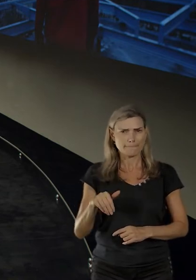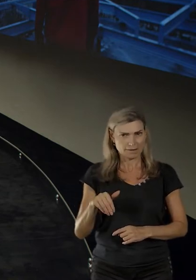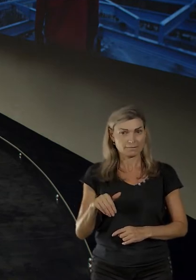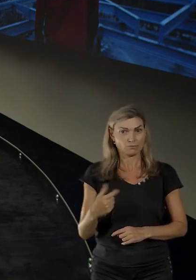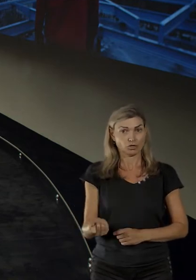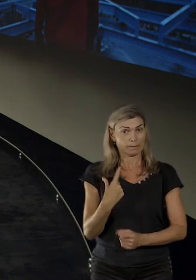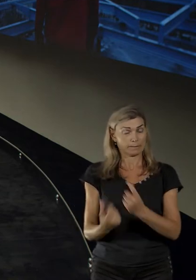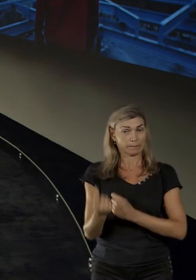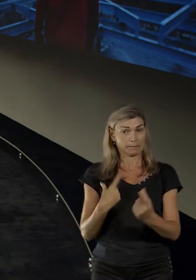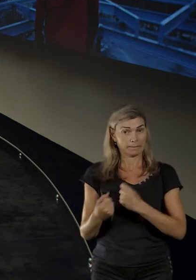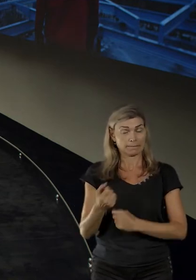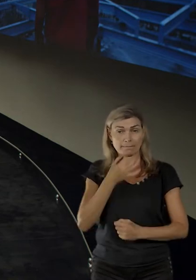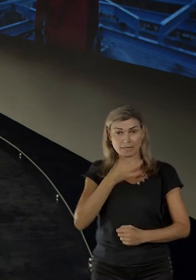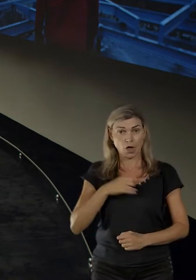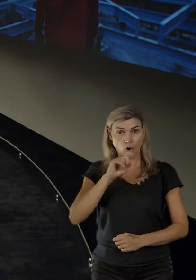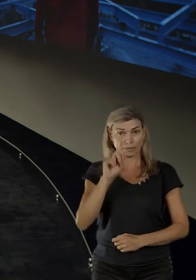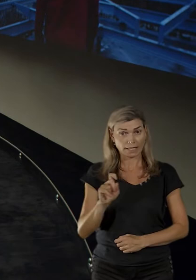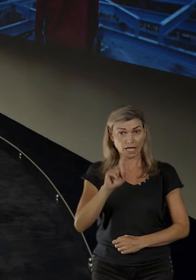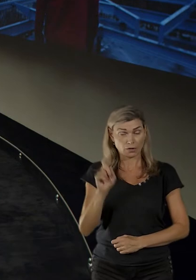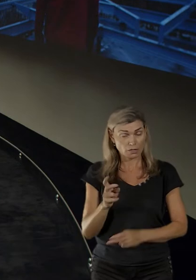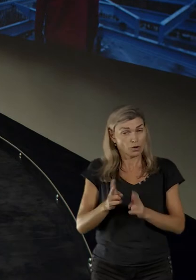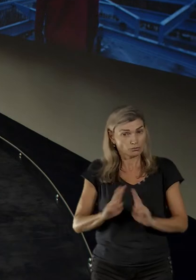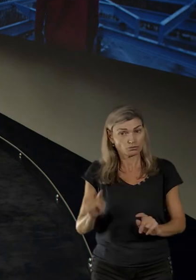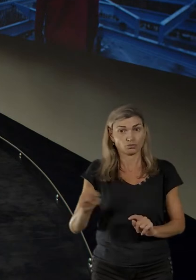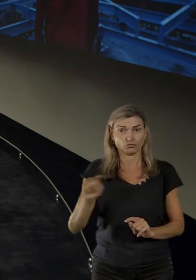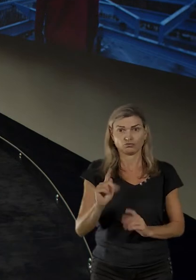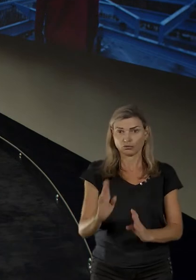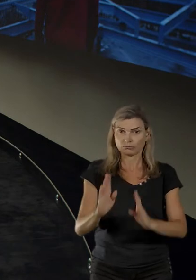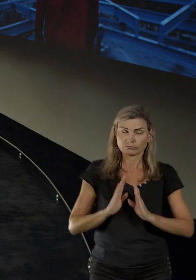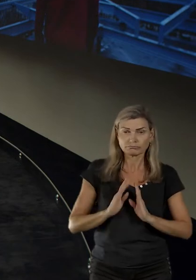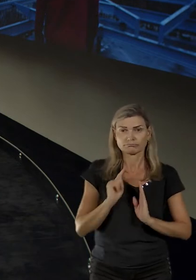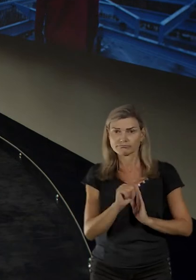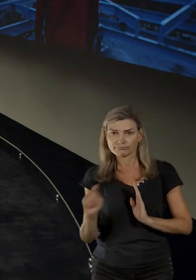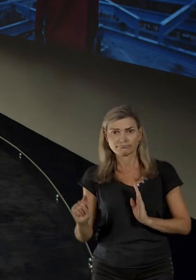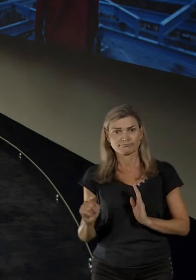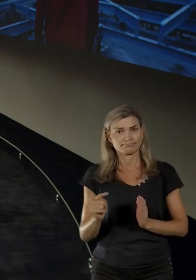Využijte slido.com, abyste mohli položit případně nějaký dotaz. A zároveň tady prostě